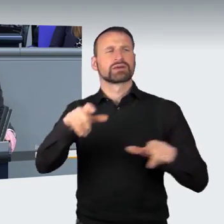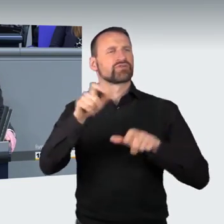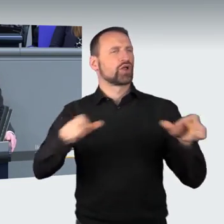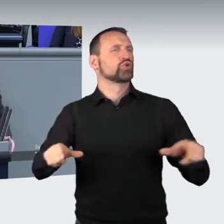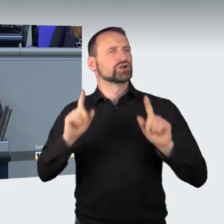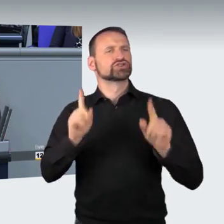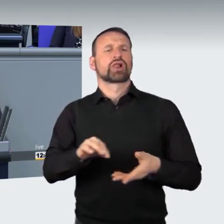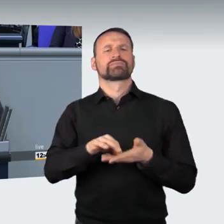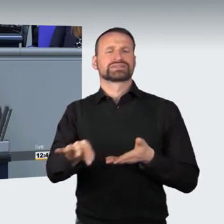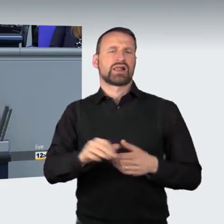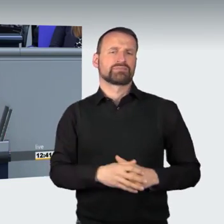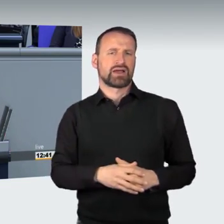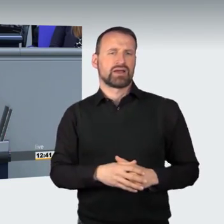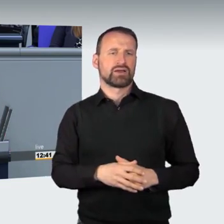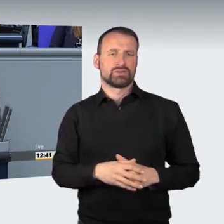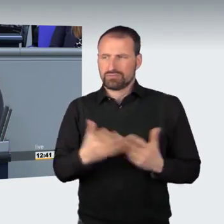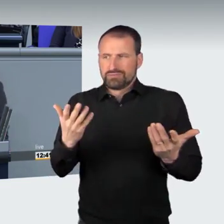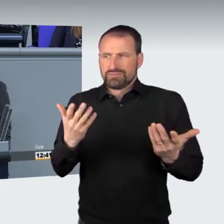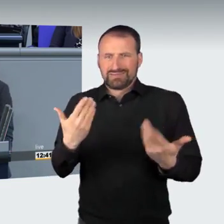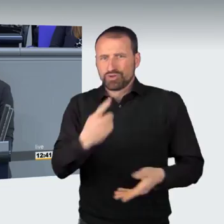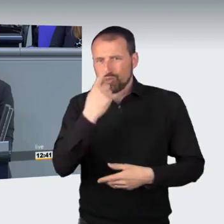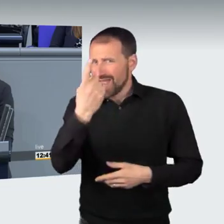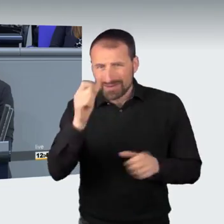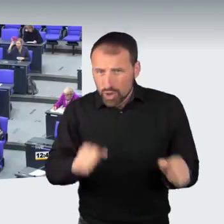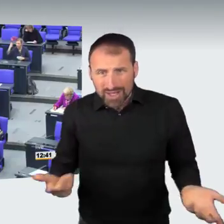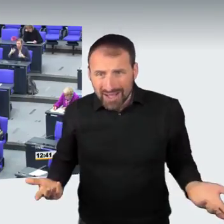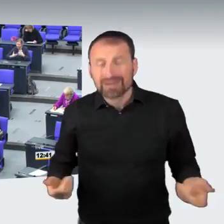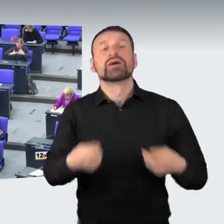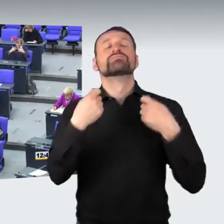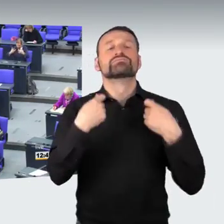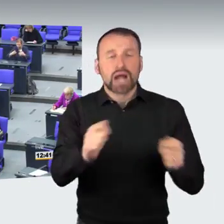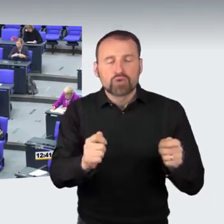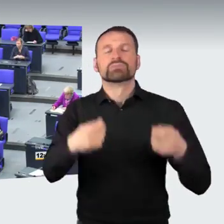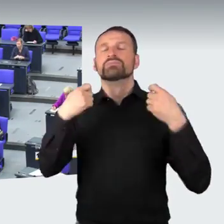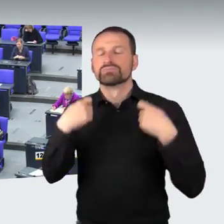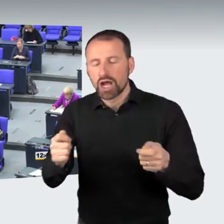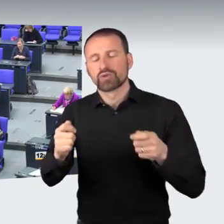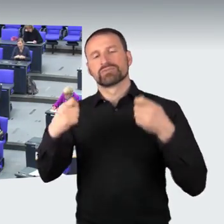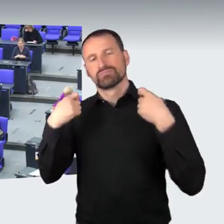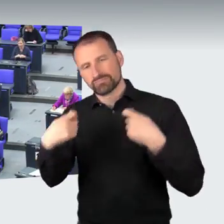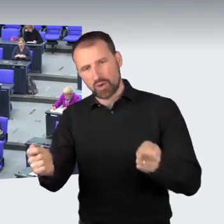75 Menschen stehen in Stuttgart für eine Wohnung an. (Zwischenruf): Im Durchschnitt! (Sprecherwechsel): Im Durchschnitt, absolut richtig.